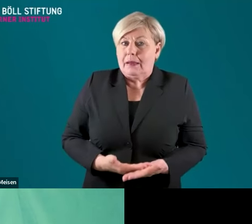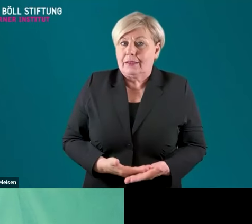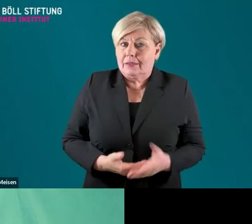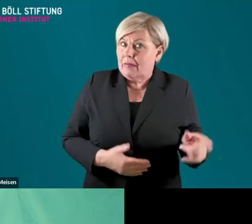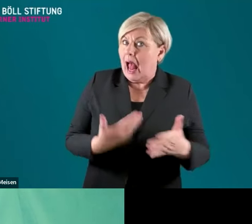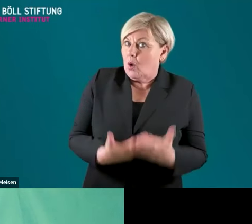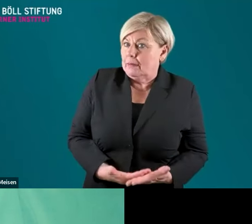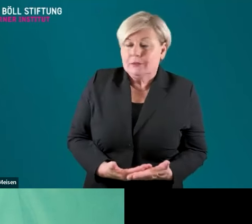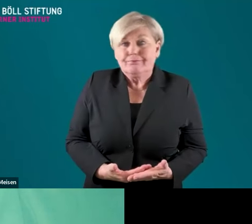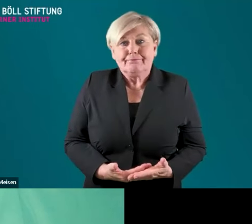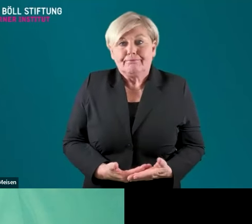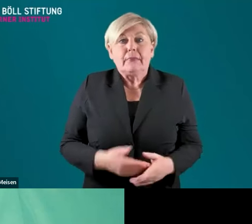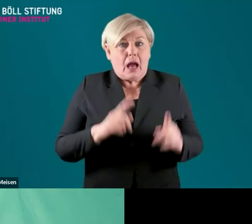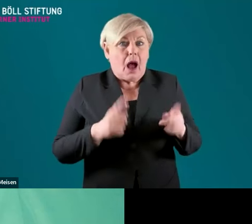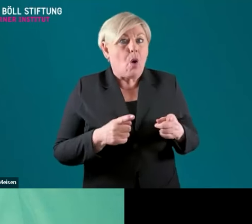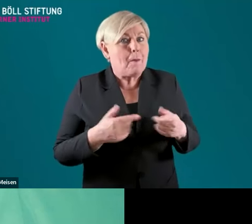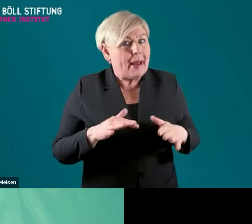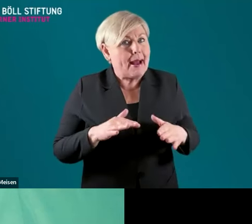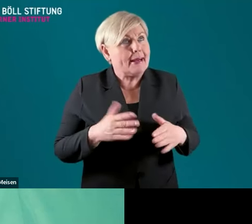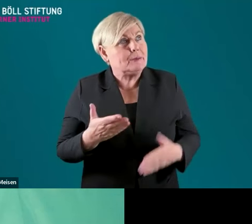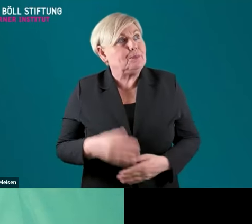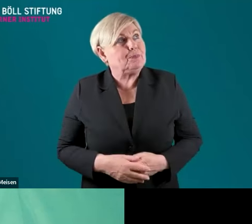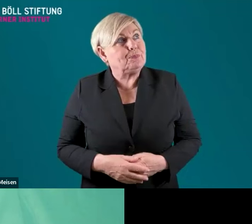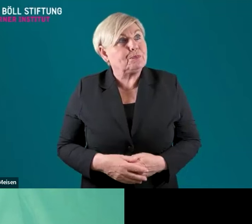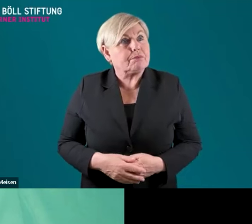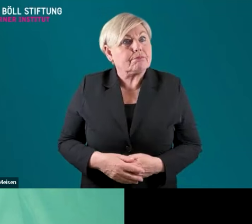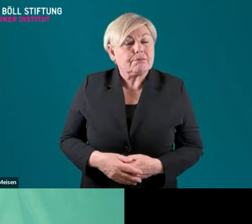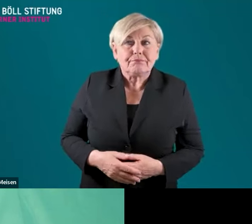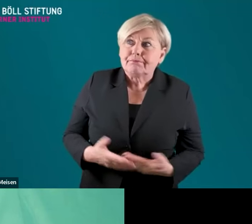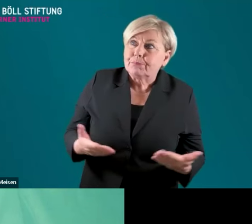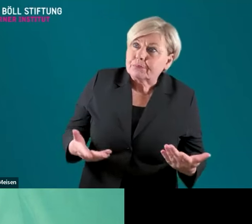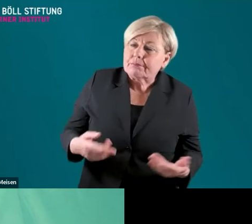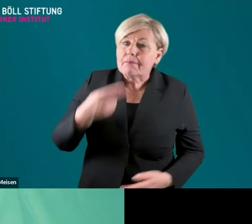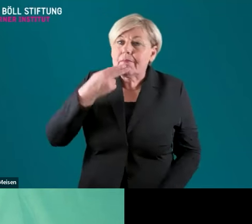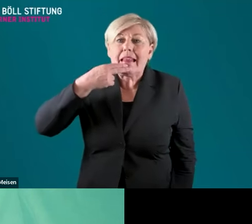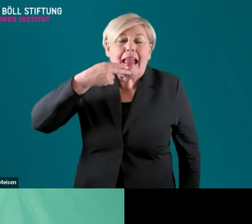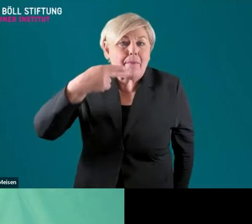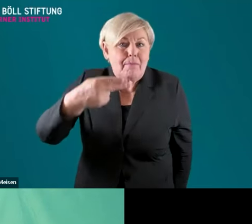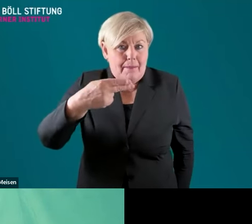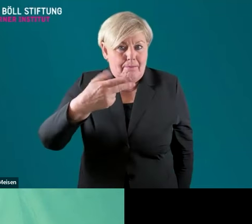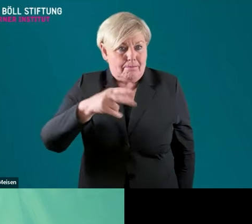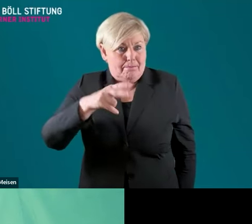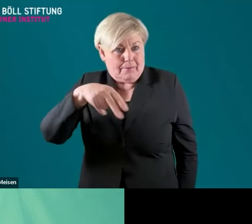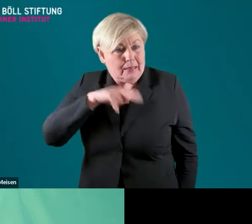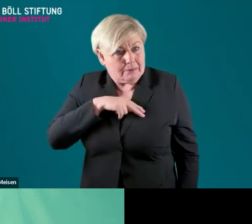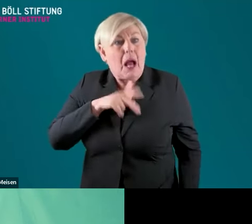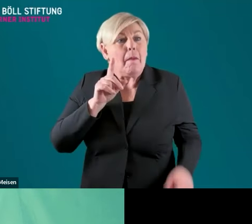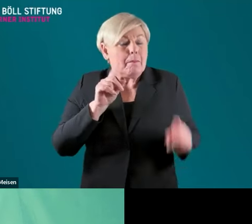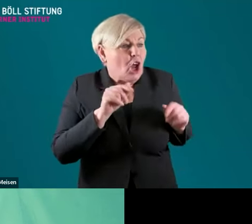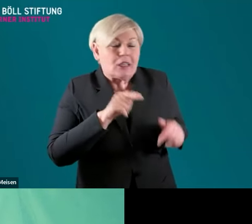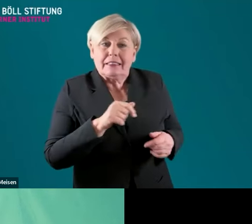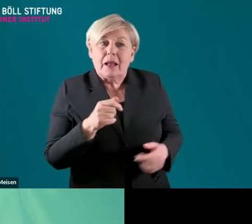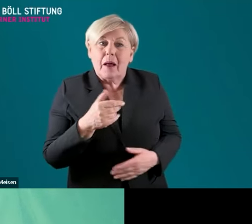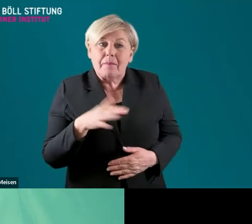sondern dass es eben auch, ja, Embleme sind, wo sich dann halt Rechte treffen,